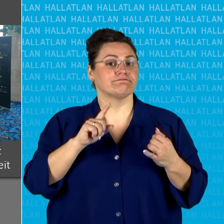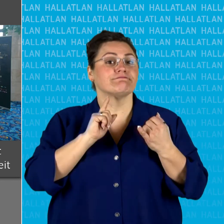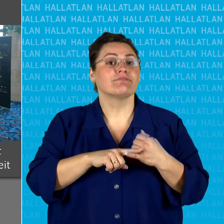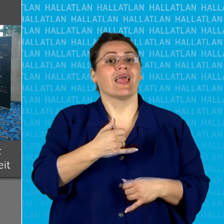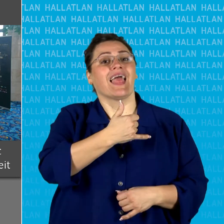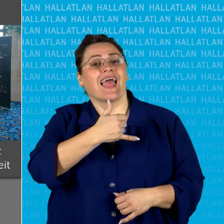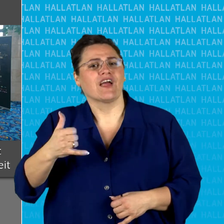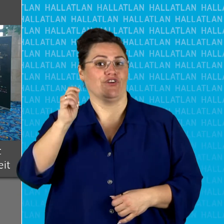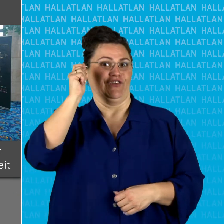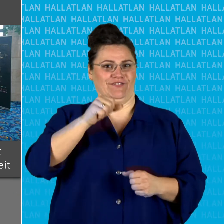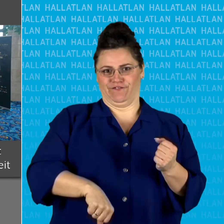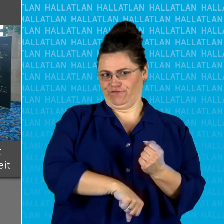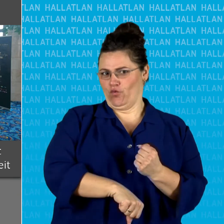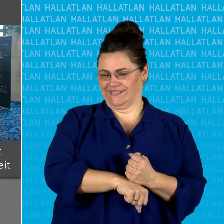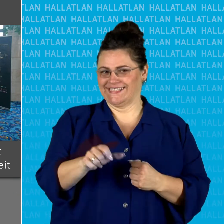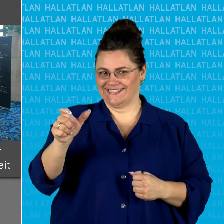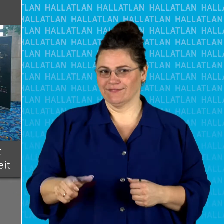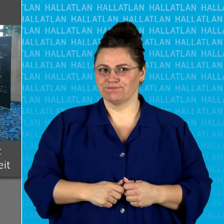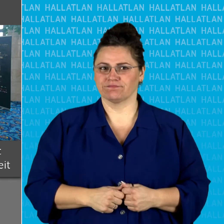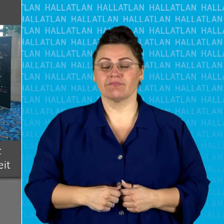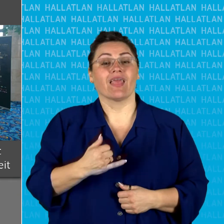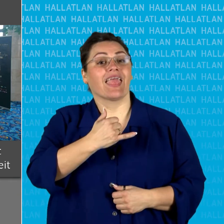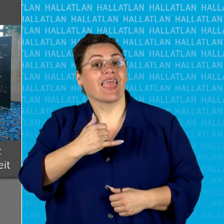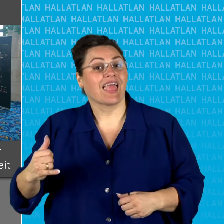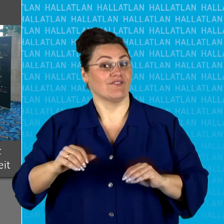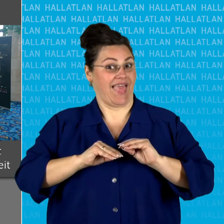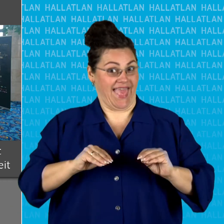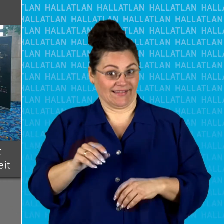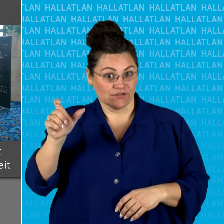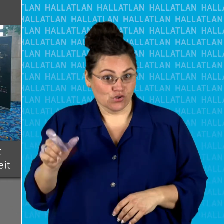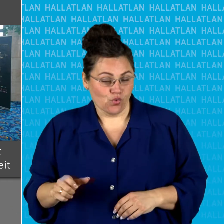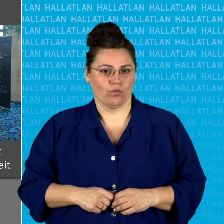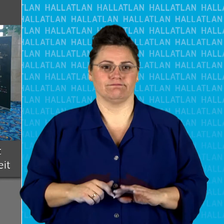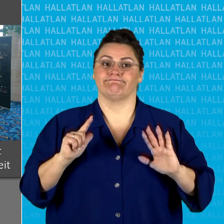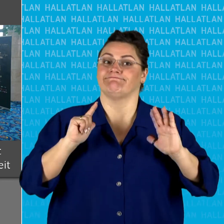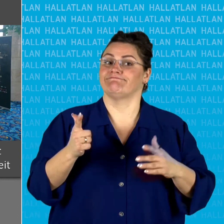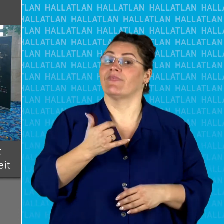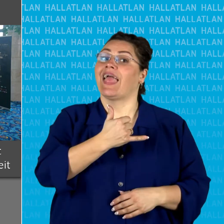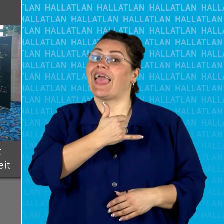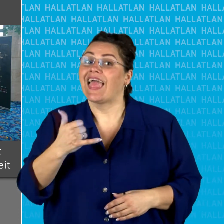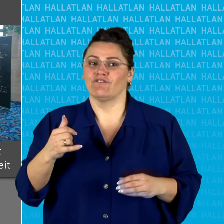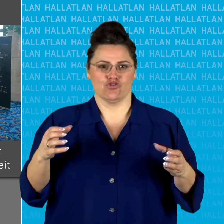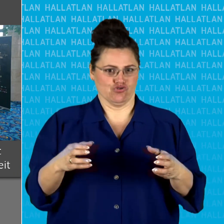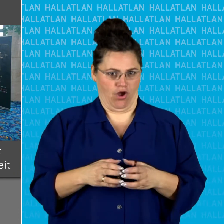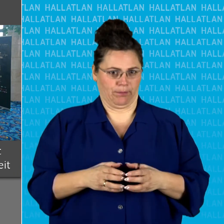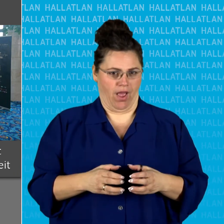Az Év férfi labdarúgója; Az Év edzője; Az Év csapata;